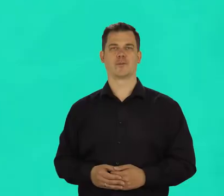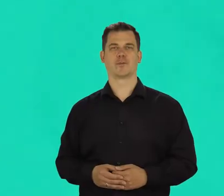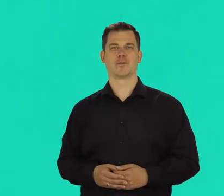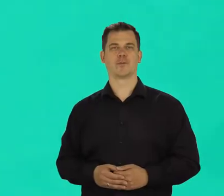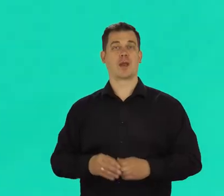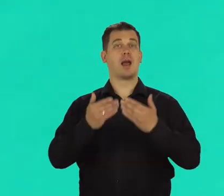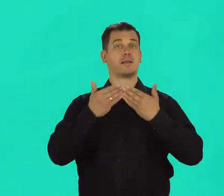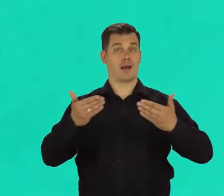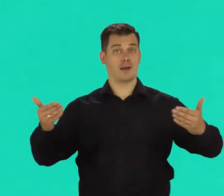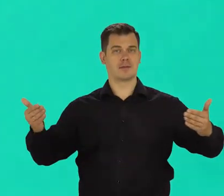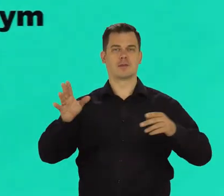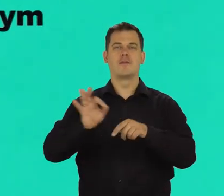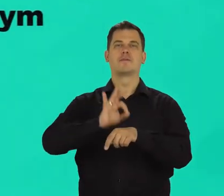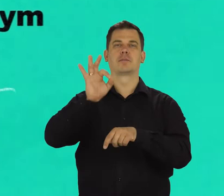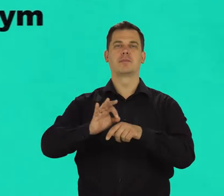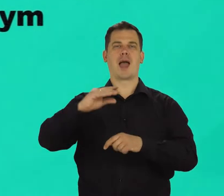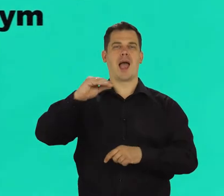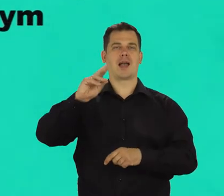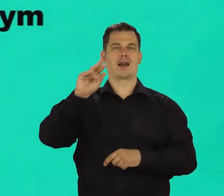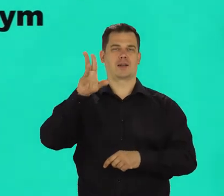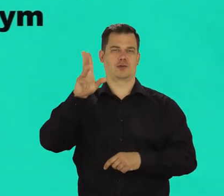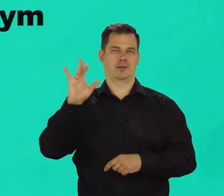Teatr został zaprojektowany w stylu eklektycznym,